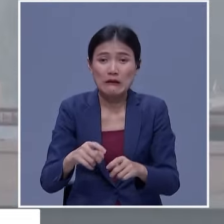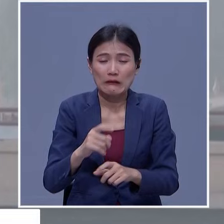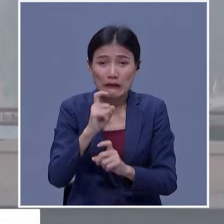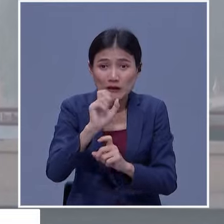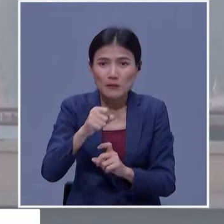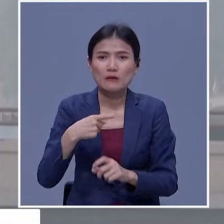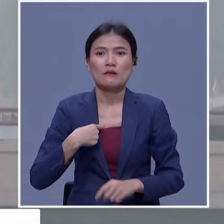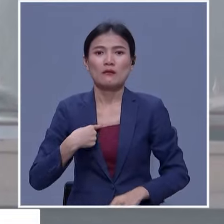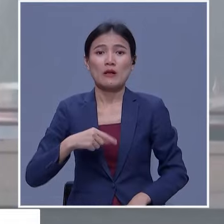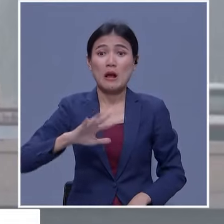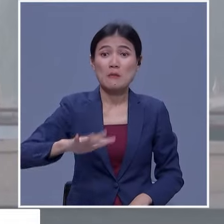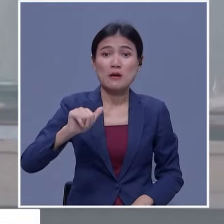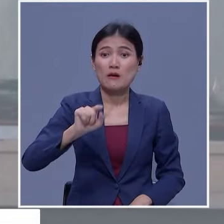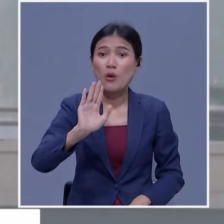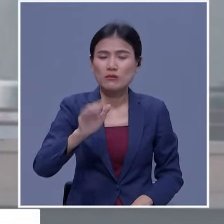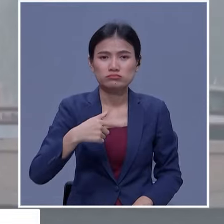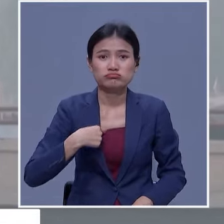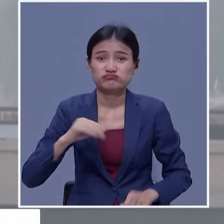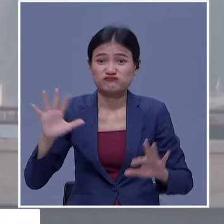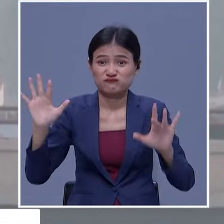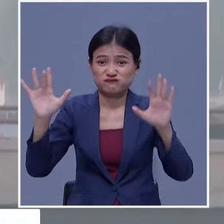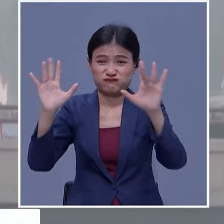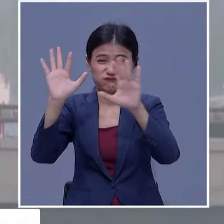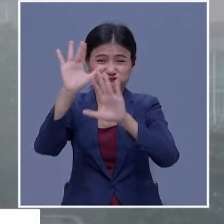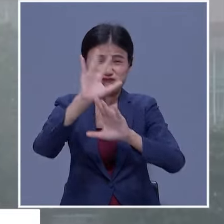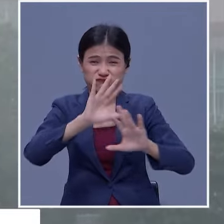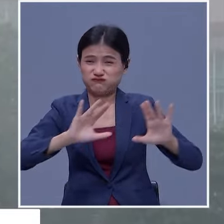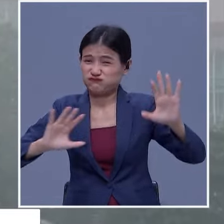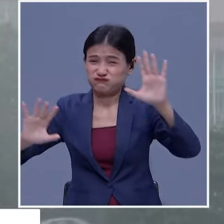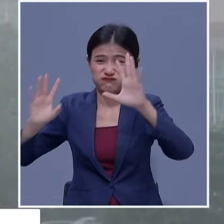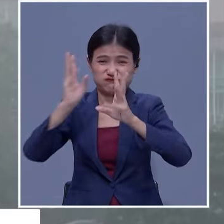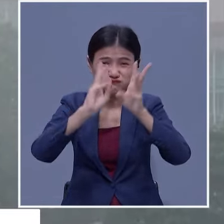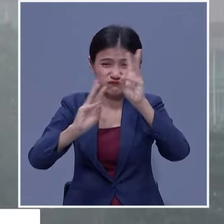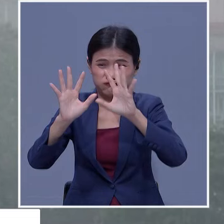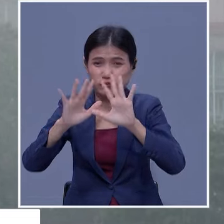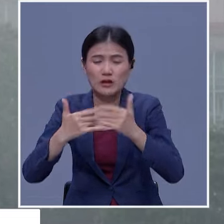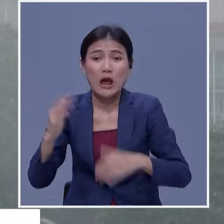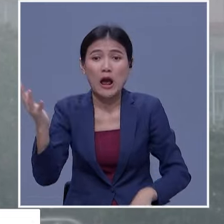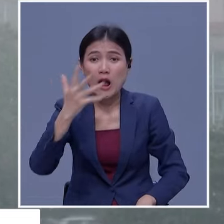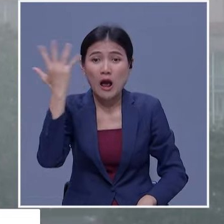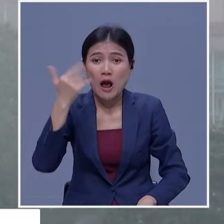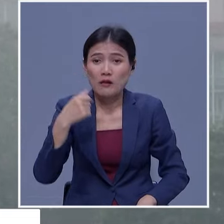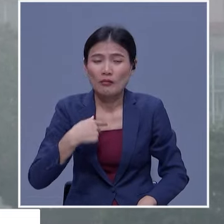หมอกควันพิษที่ส่งผลทำให้คุณภาพของอากาศ อาศนั้นลดต่ำลงแตะในระดับที่อยู่ในจุด